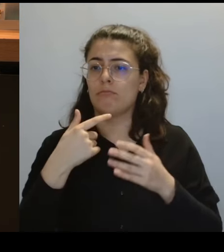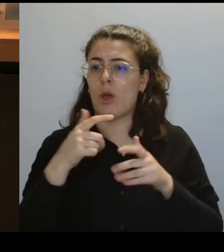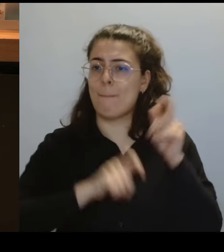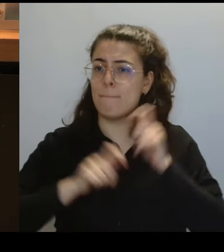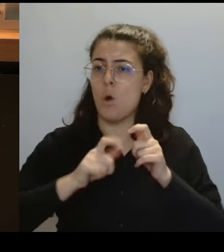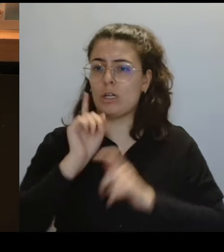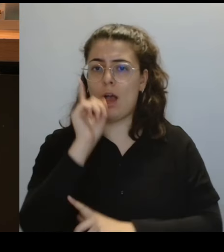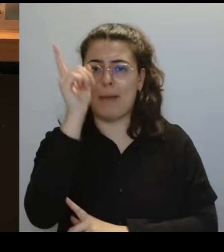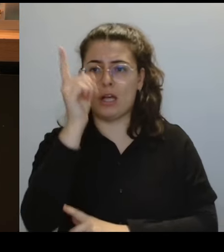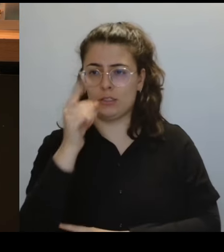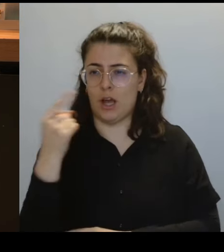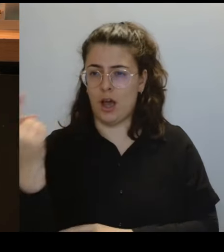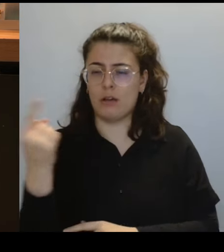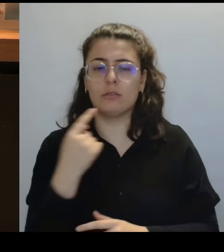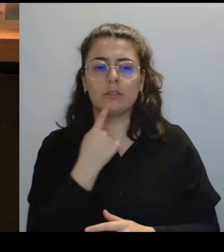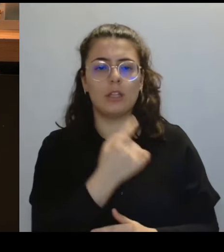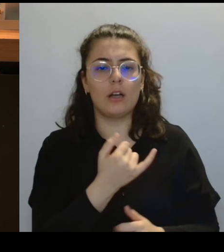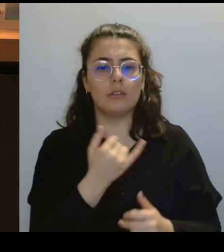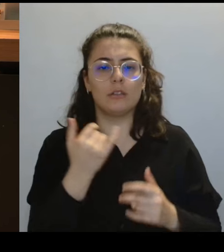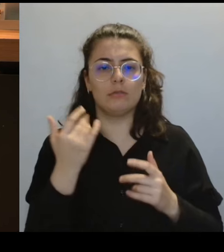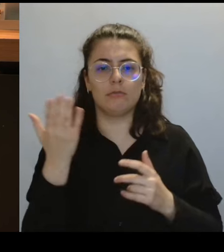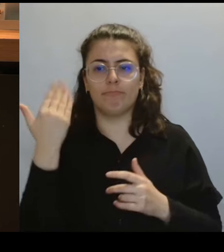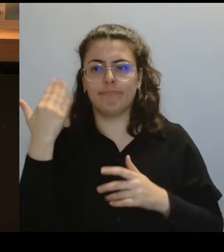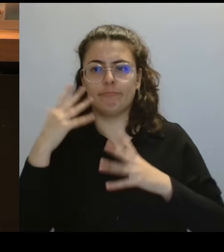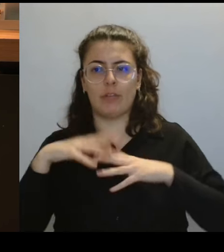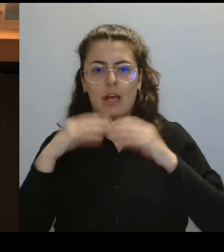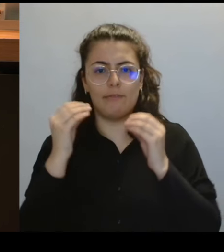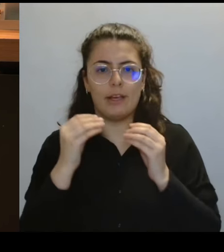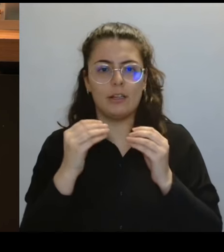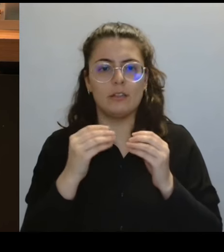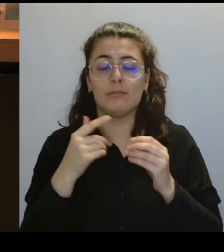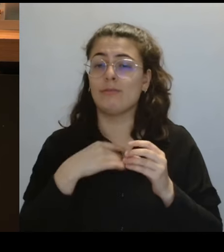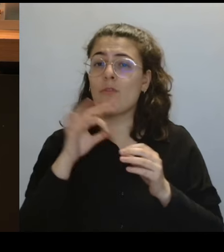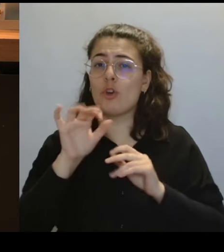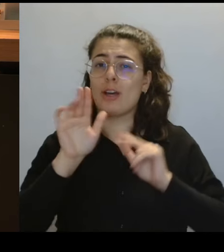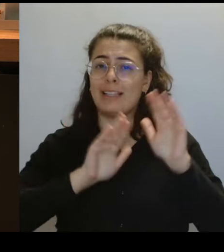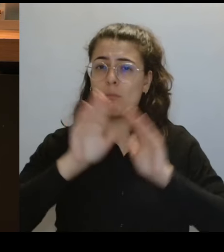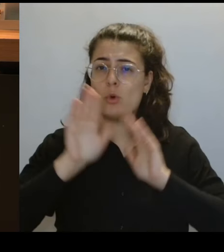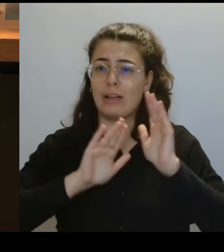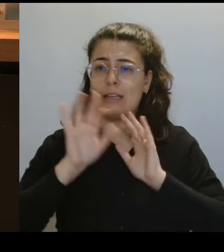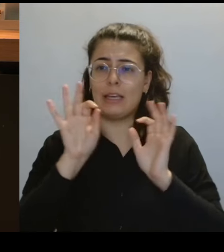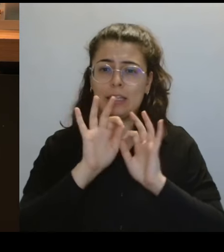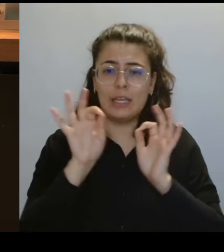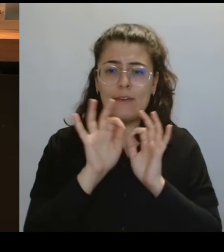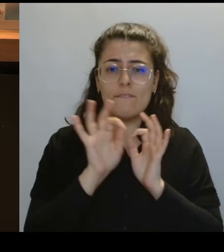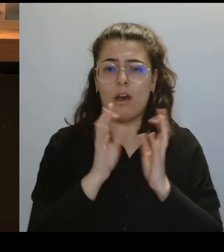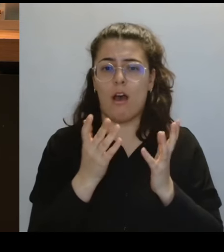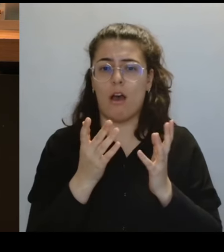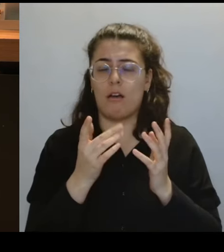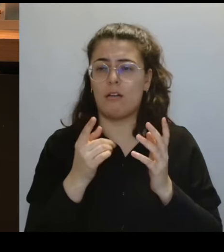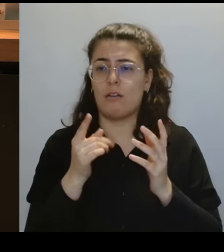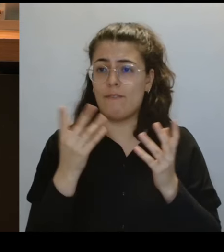Die größte Gefahr für unsere Demokratie und für Deutschland geht von Rechtsextremen wie von der AfD aus.